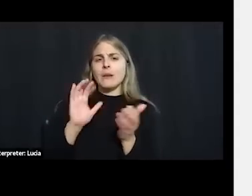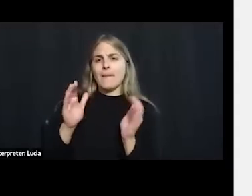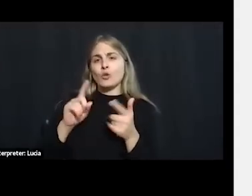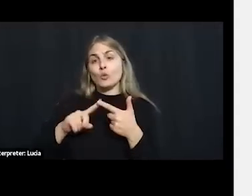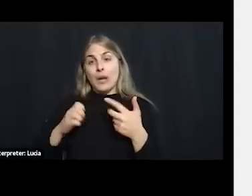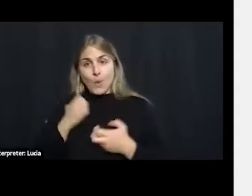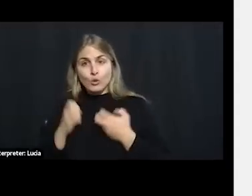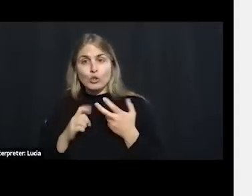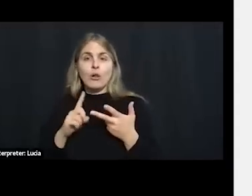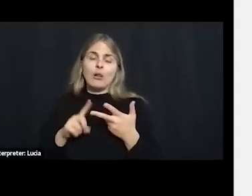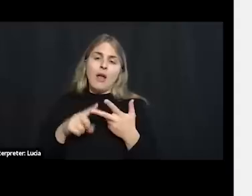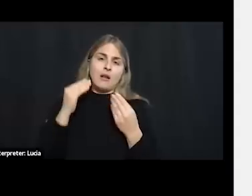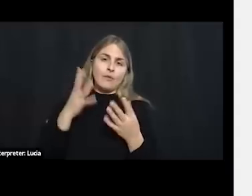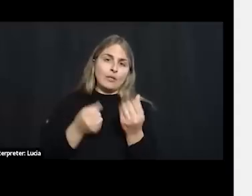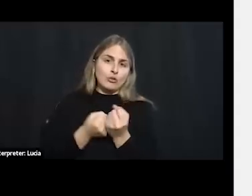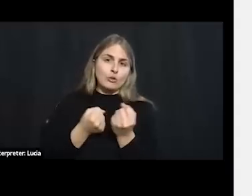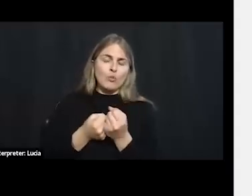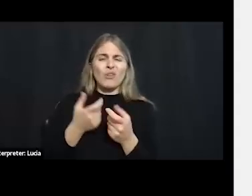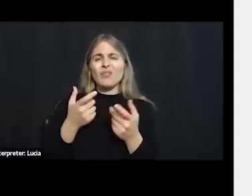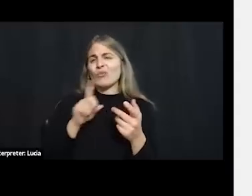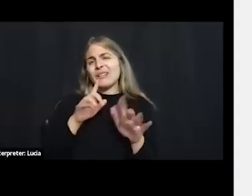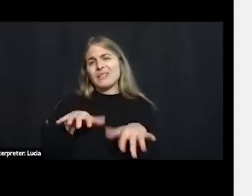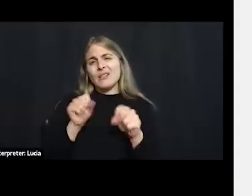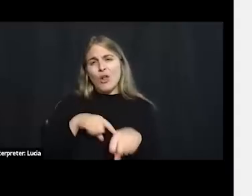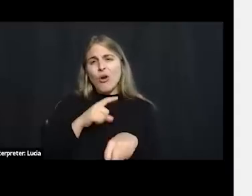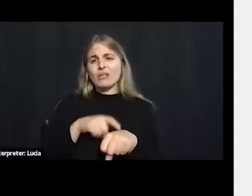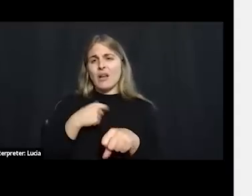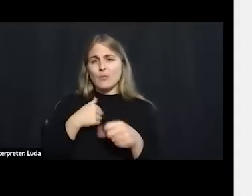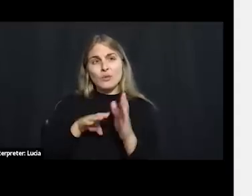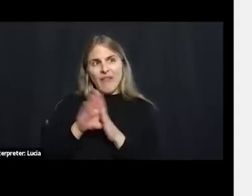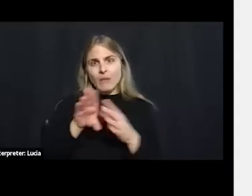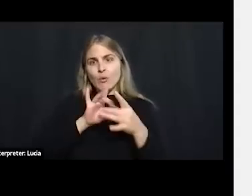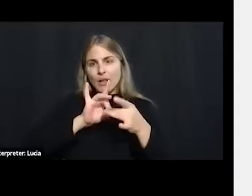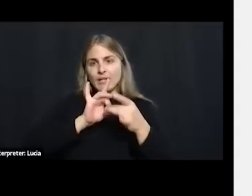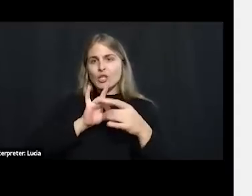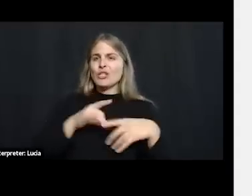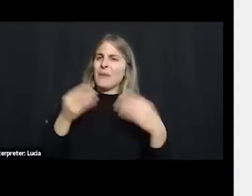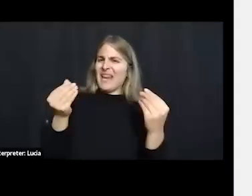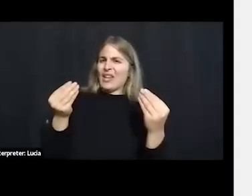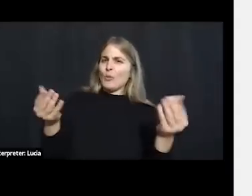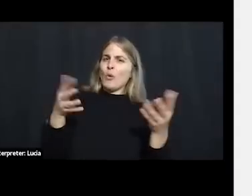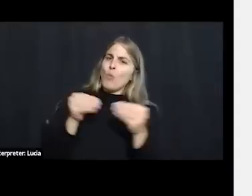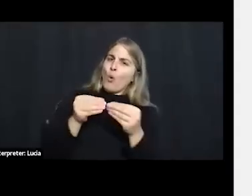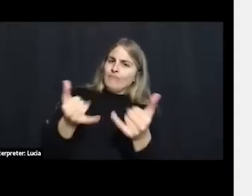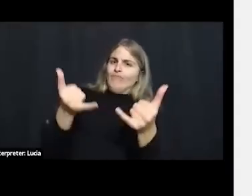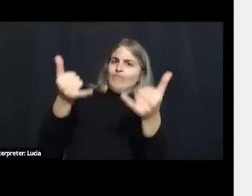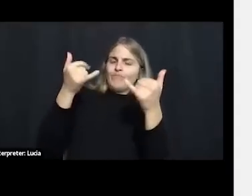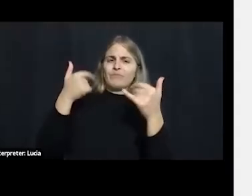Y tiene sentido porque toma más tiempo desarrollar una relación con alguien para que proporcione cuidado emocional, o el consuelo de las personas